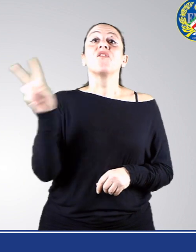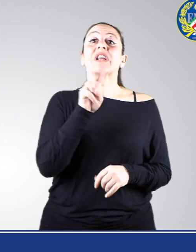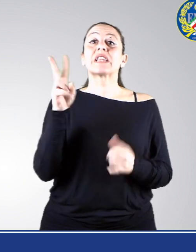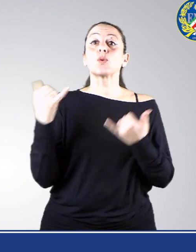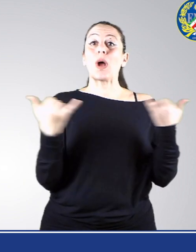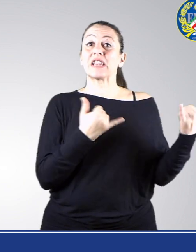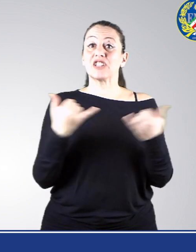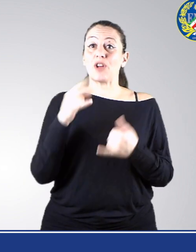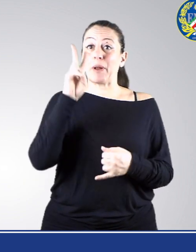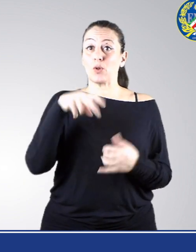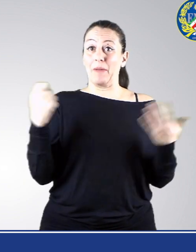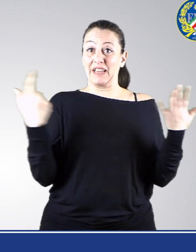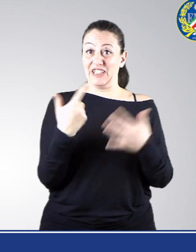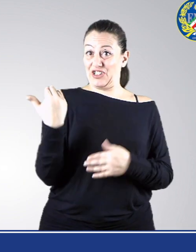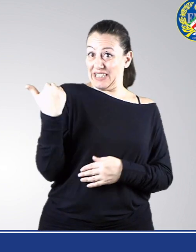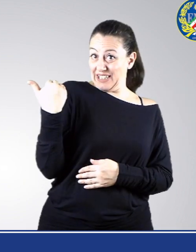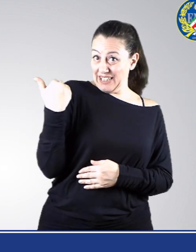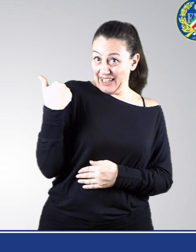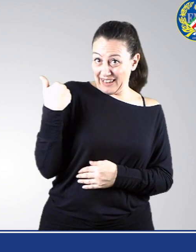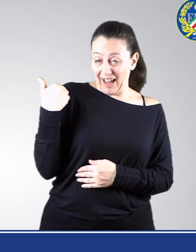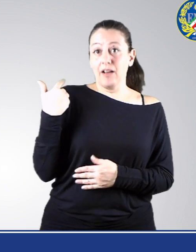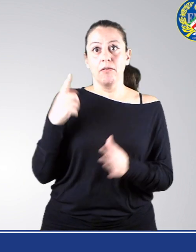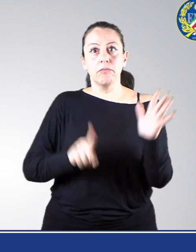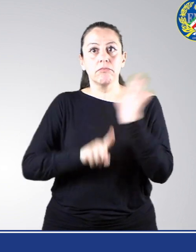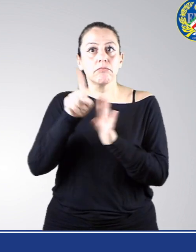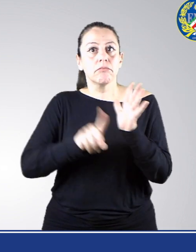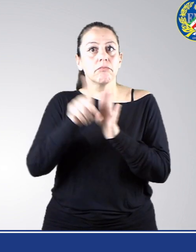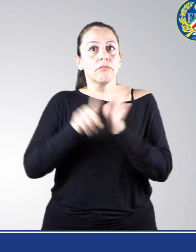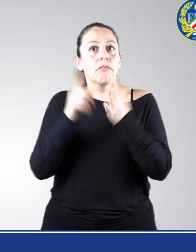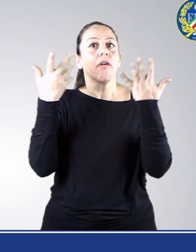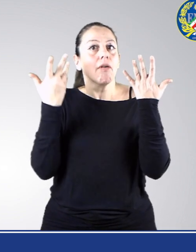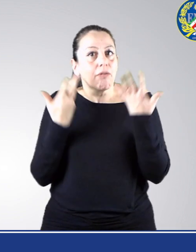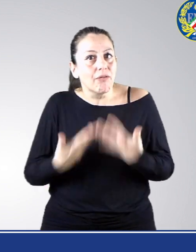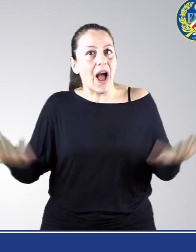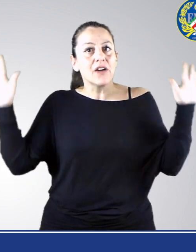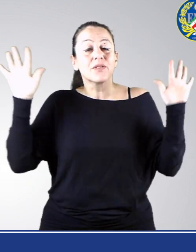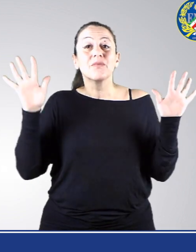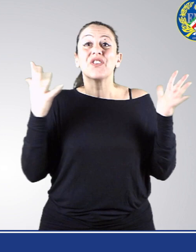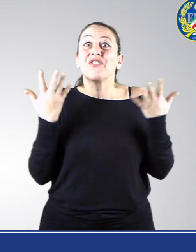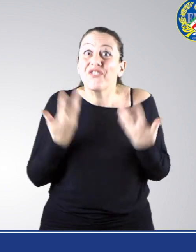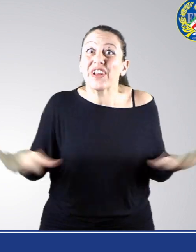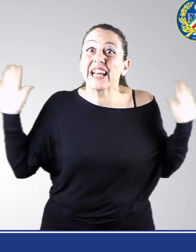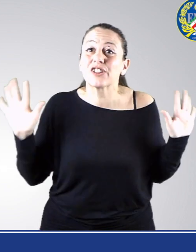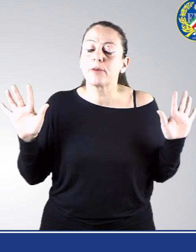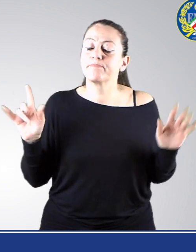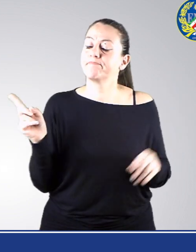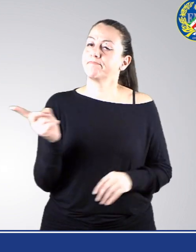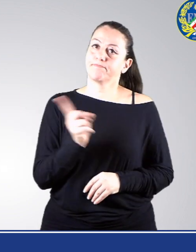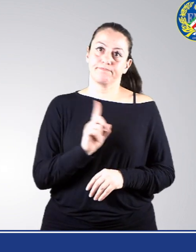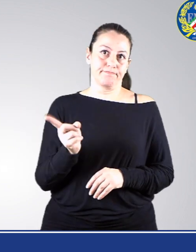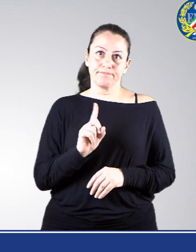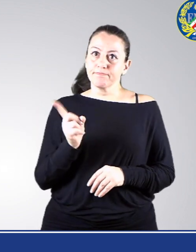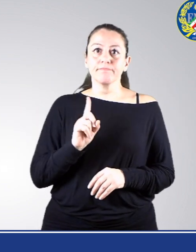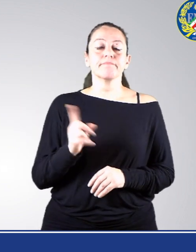Il 22 dicembre 2017 sono stati presentati i risultati sul funzionamento ed della UE Disability Card in Italia.